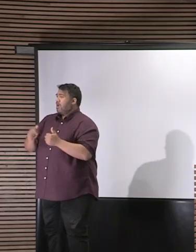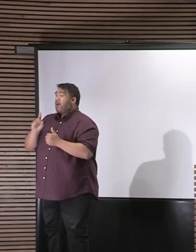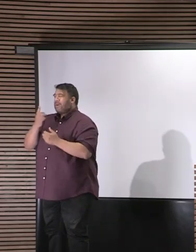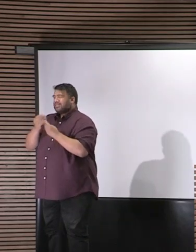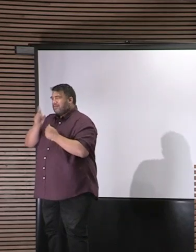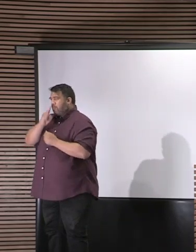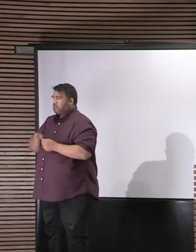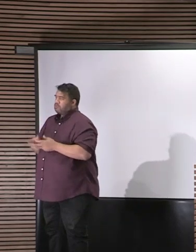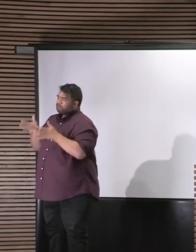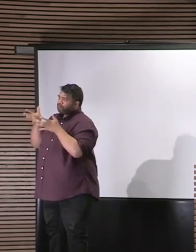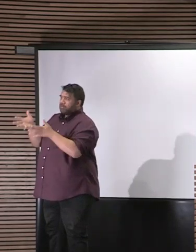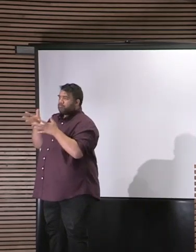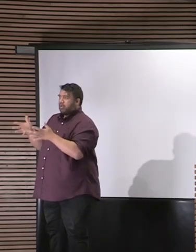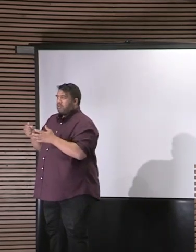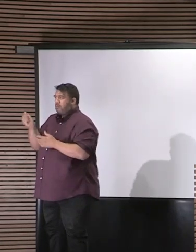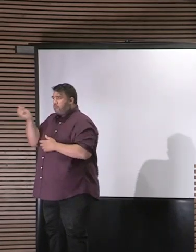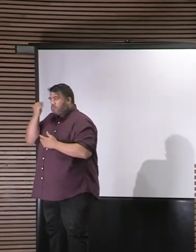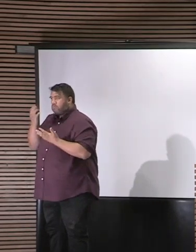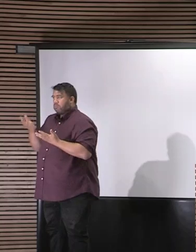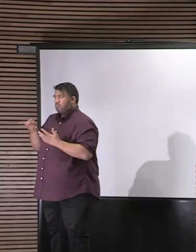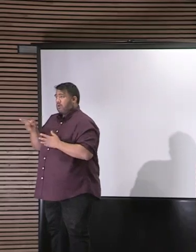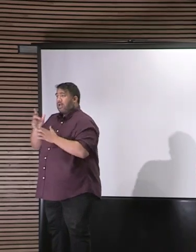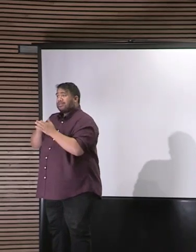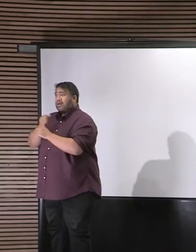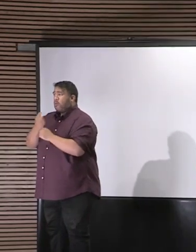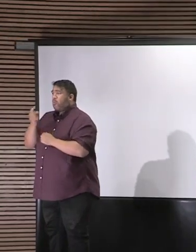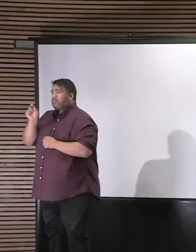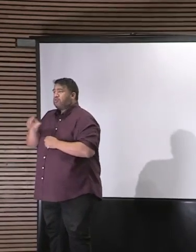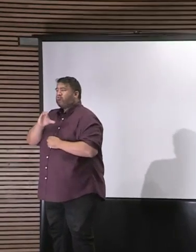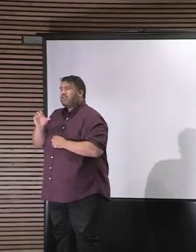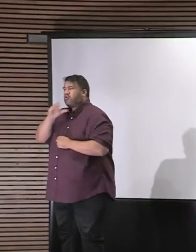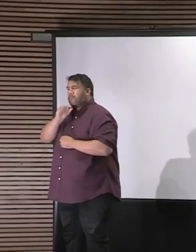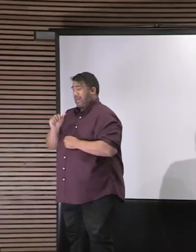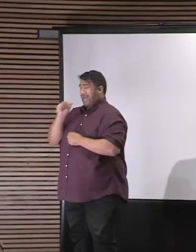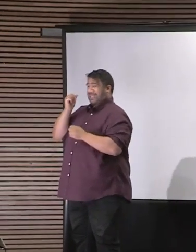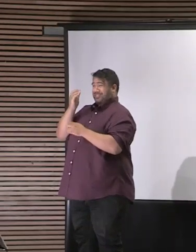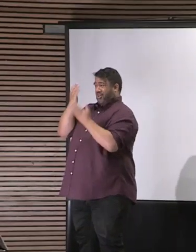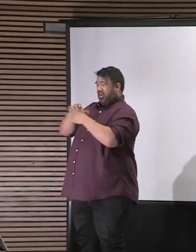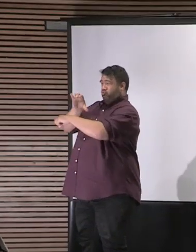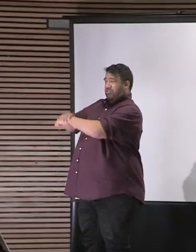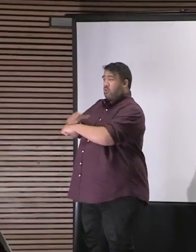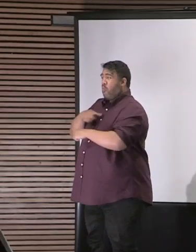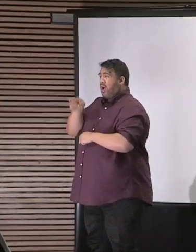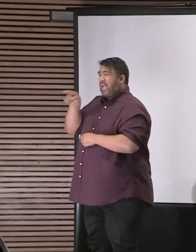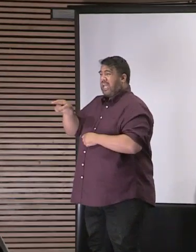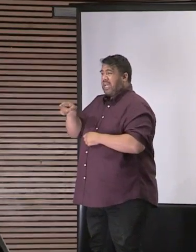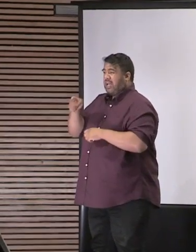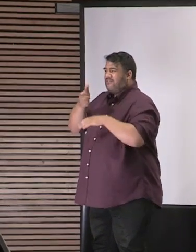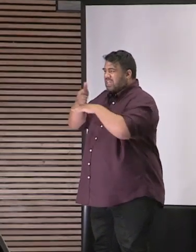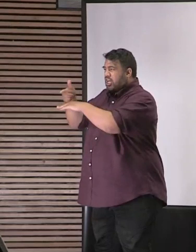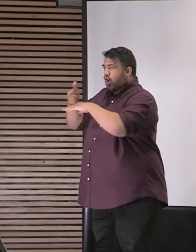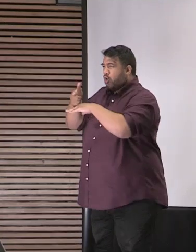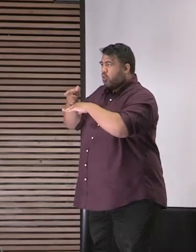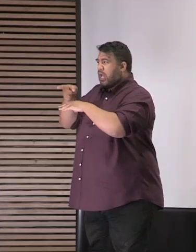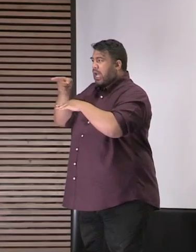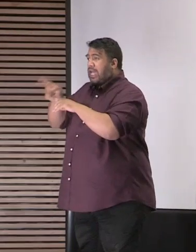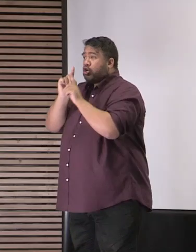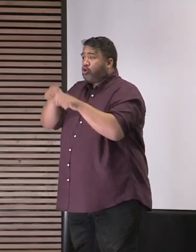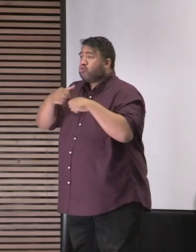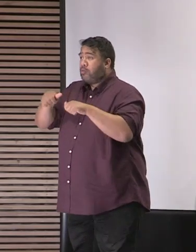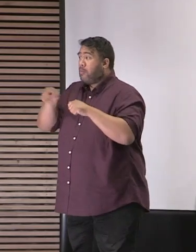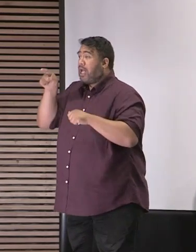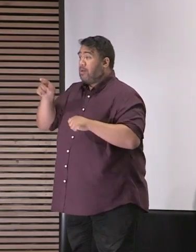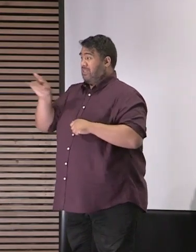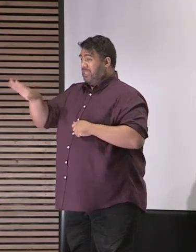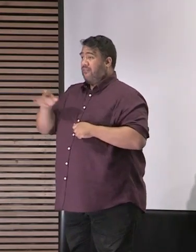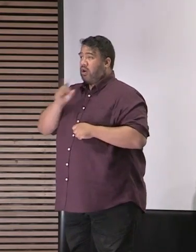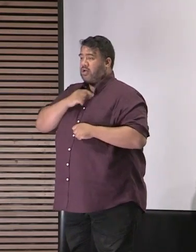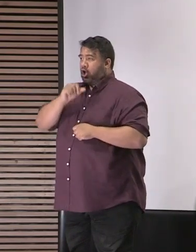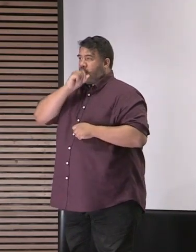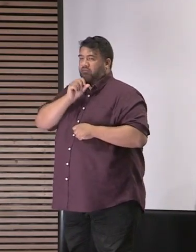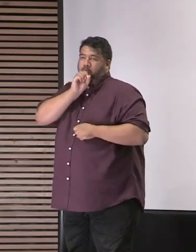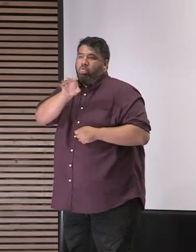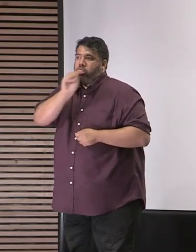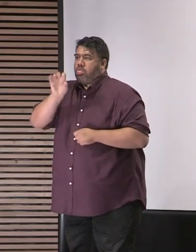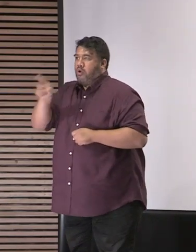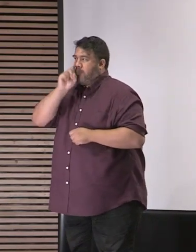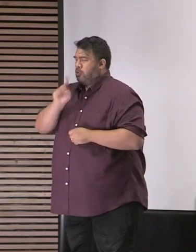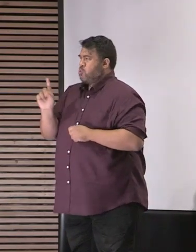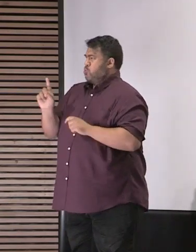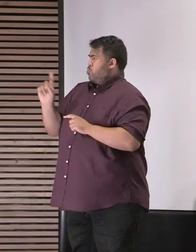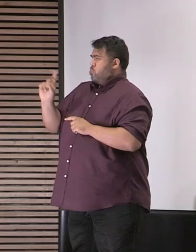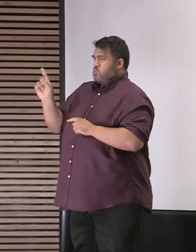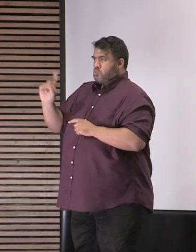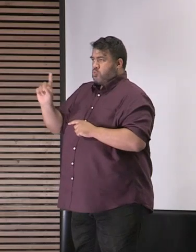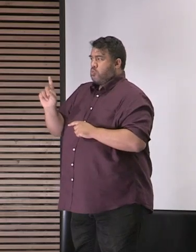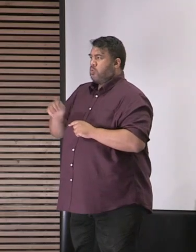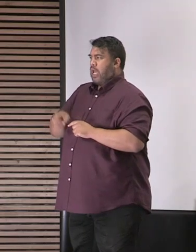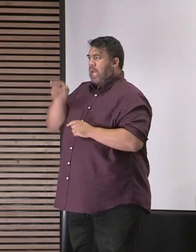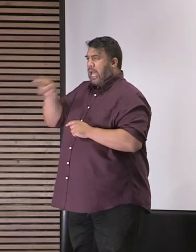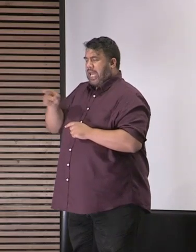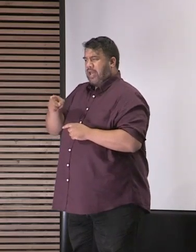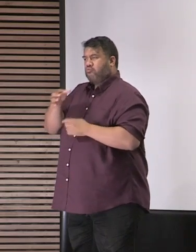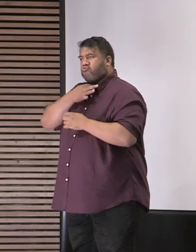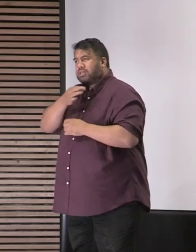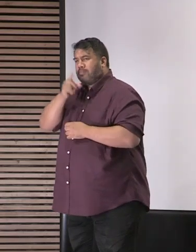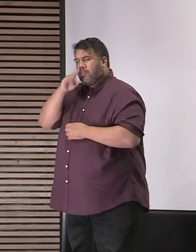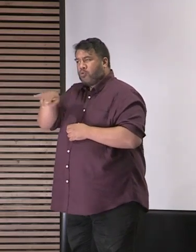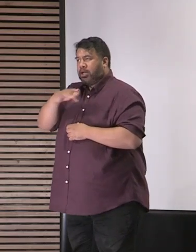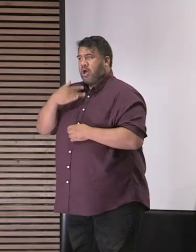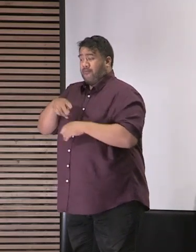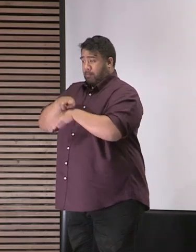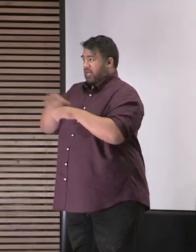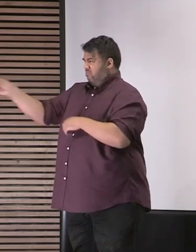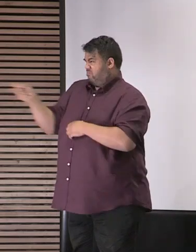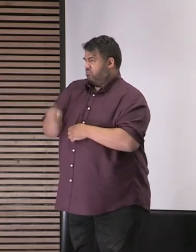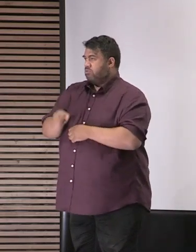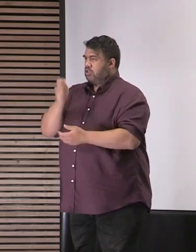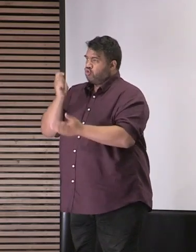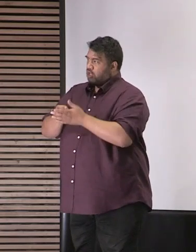servicios esenciales como